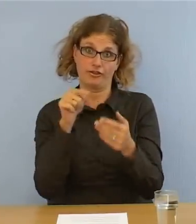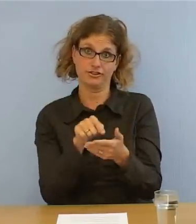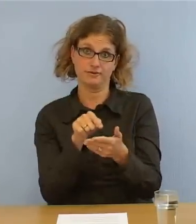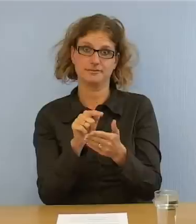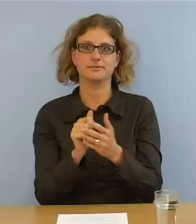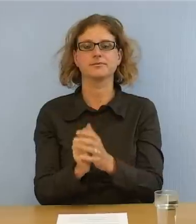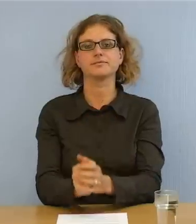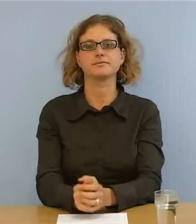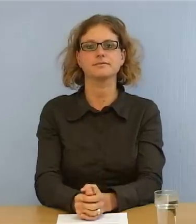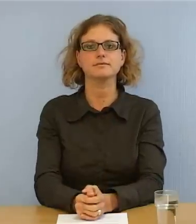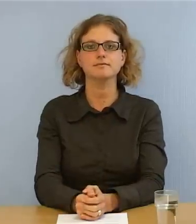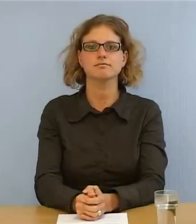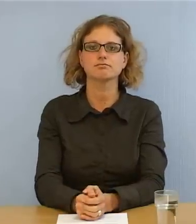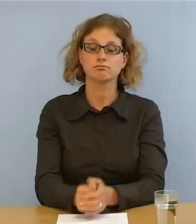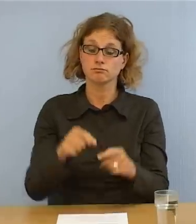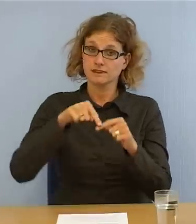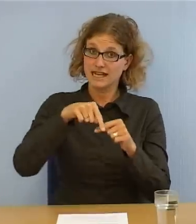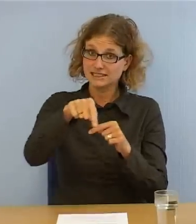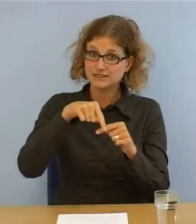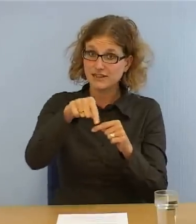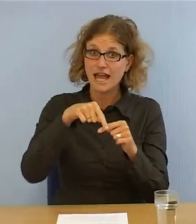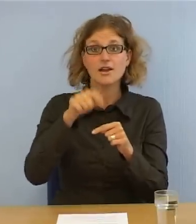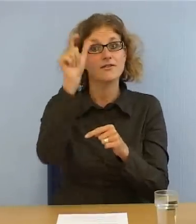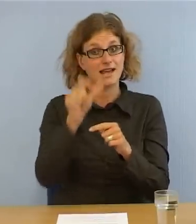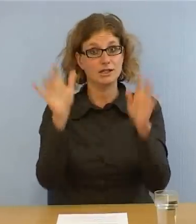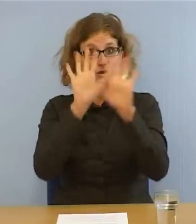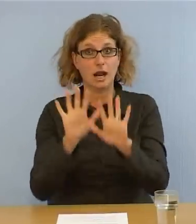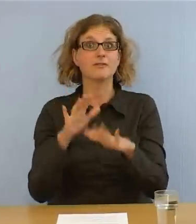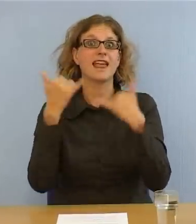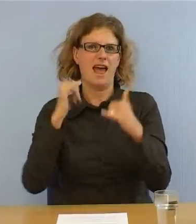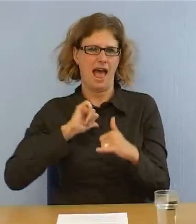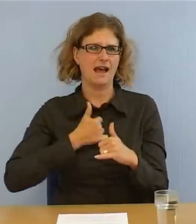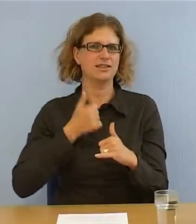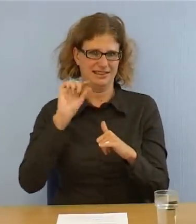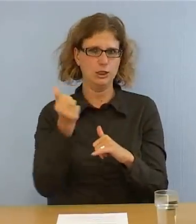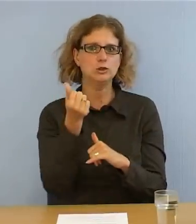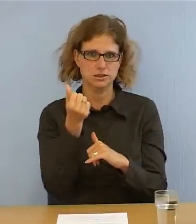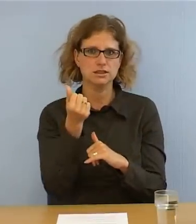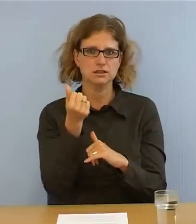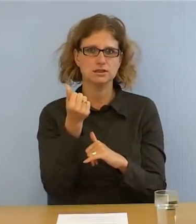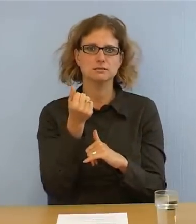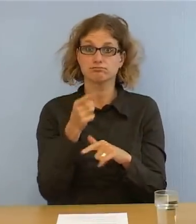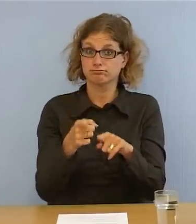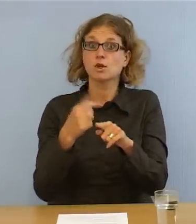Deze week hebben we een Weekjournaal met veel eigen nieuws.